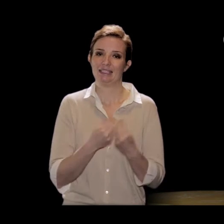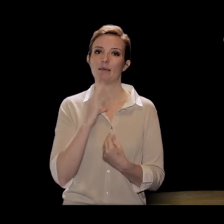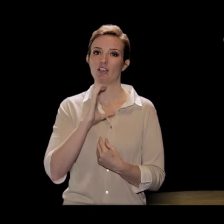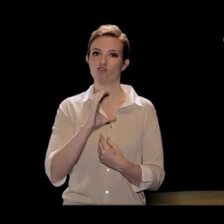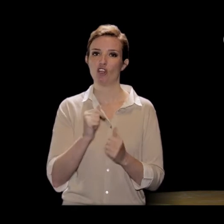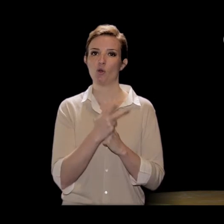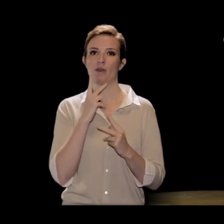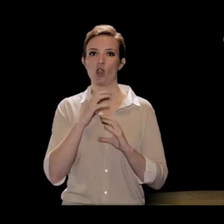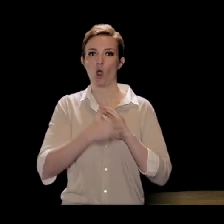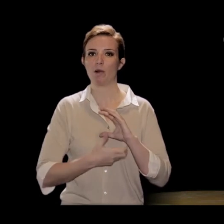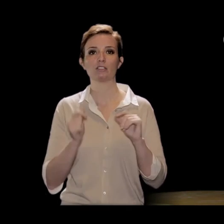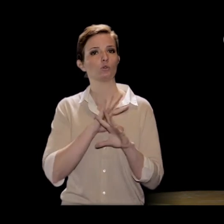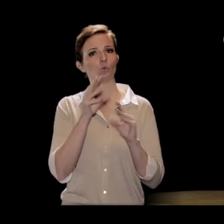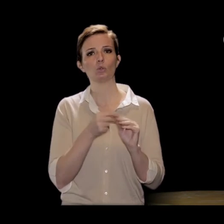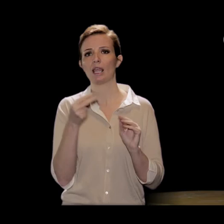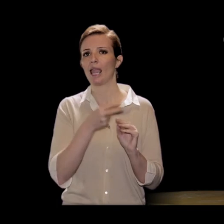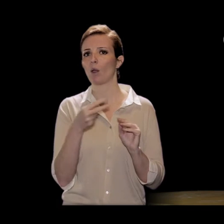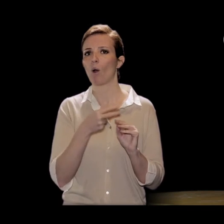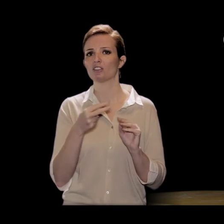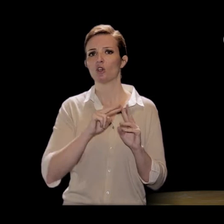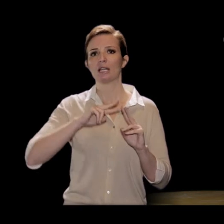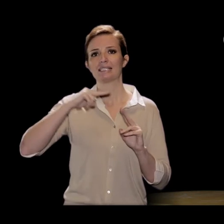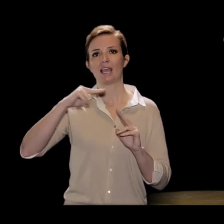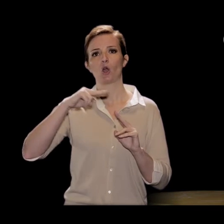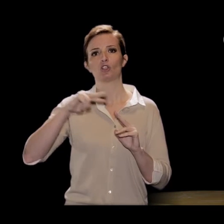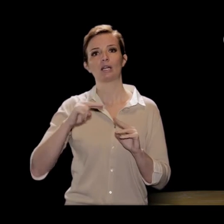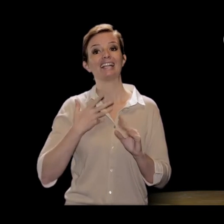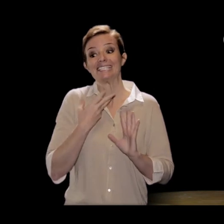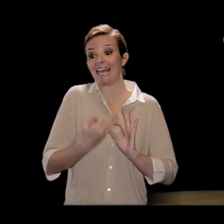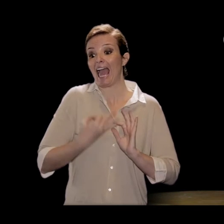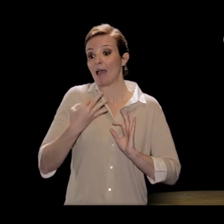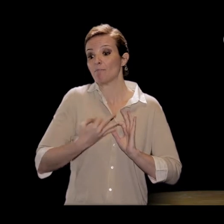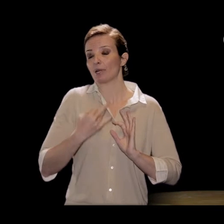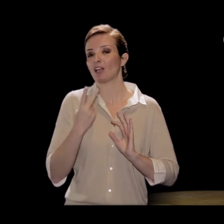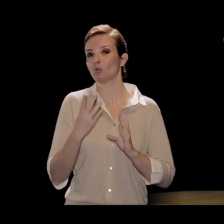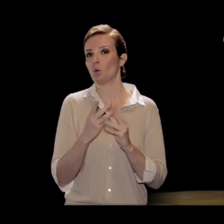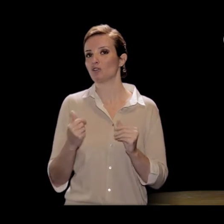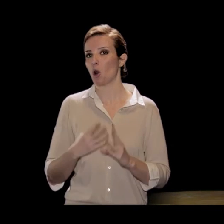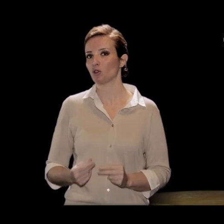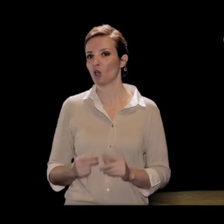tutte le equazioni di secondo grado ammettono sempre due soluzioni, che sono distinte o coincidenti.